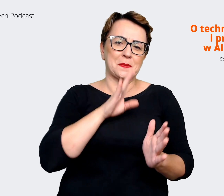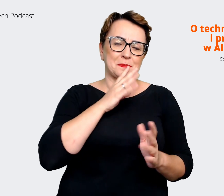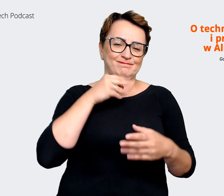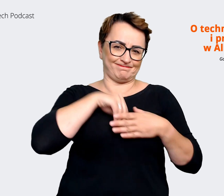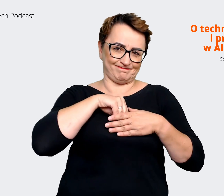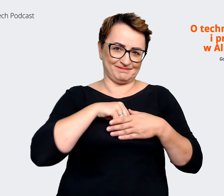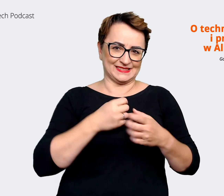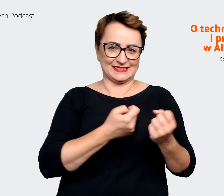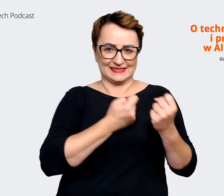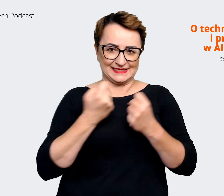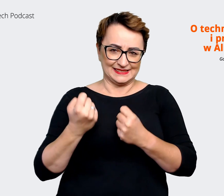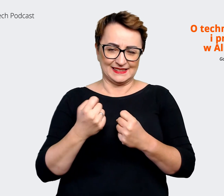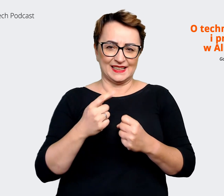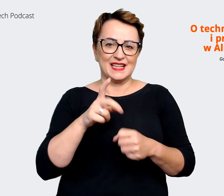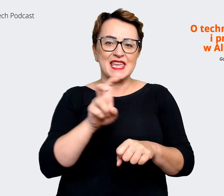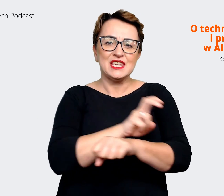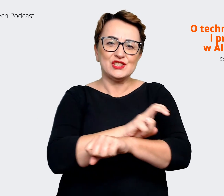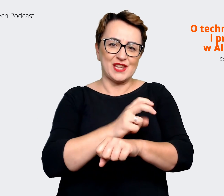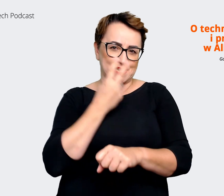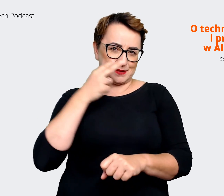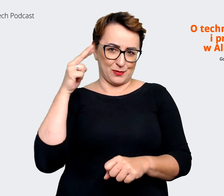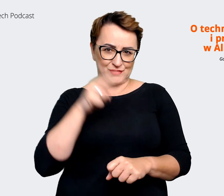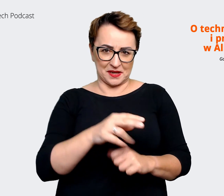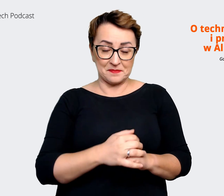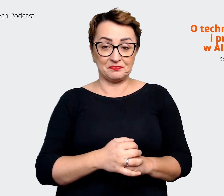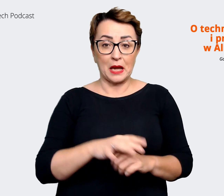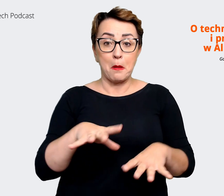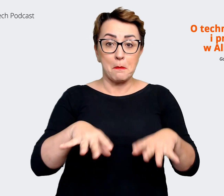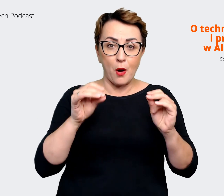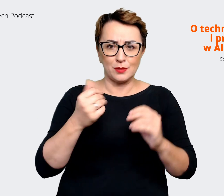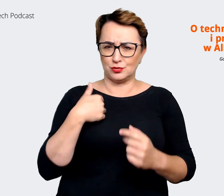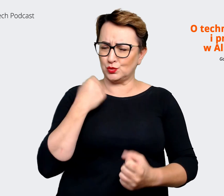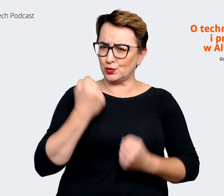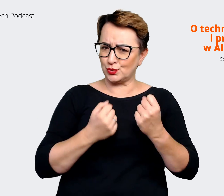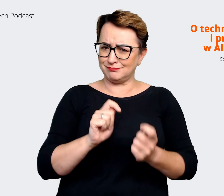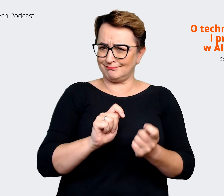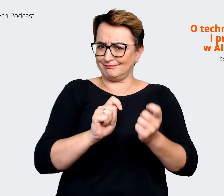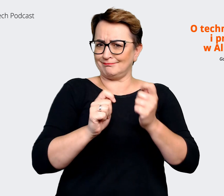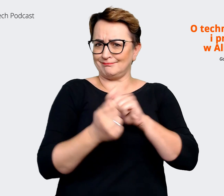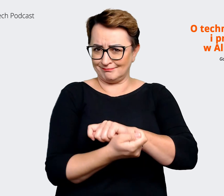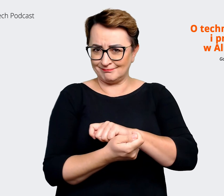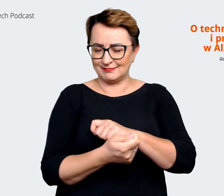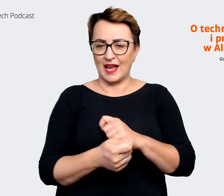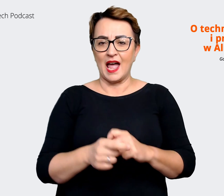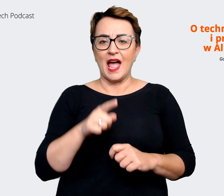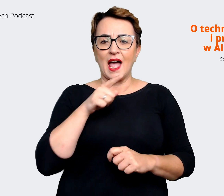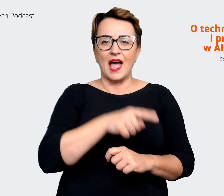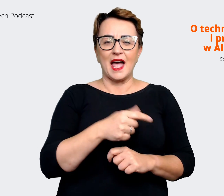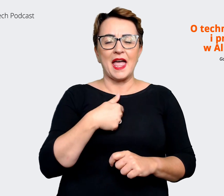ten inżynierski aspekt. Na początku bardzo trudno było mi się przestawić z tego, że mam taki szybki